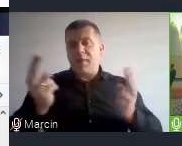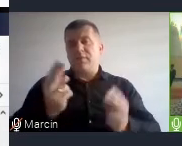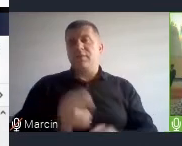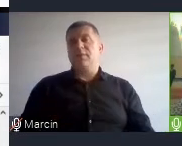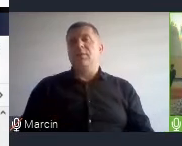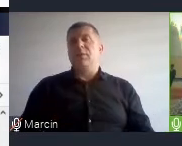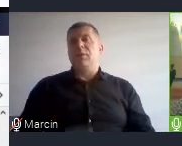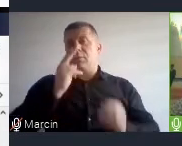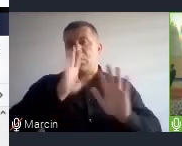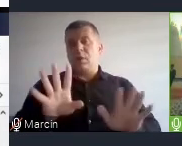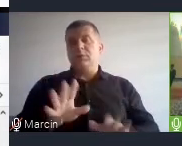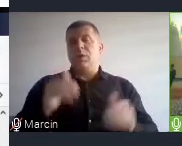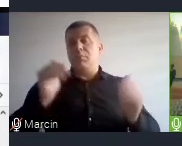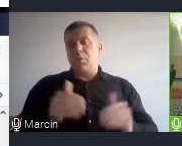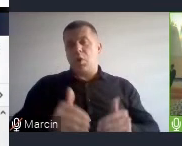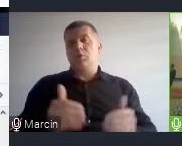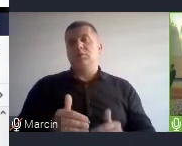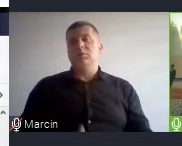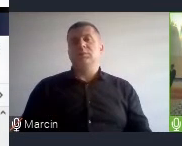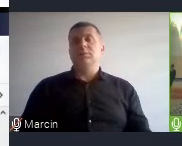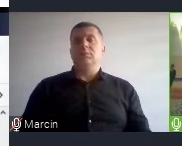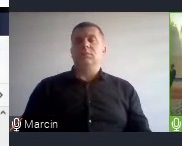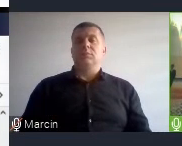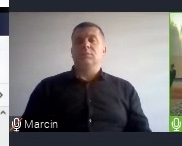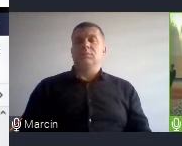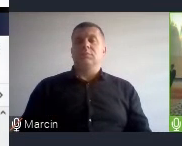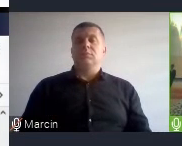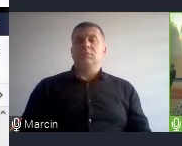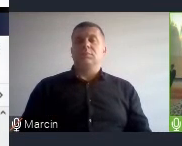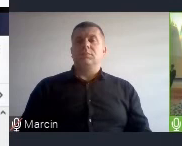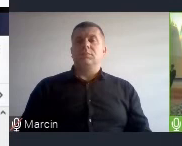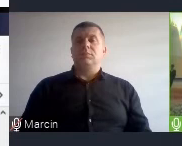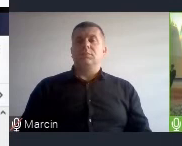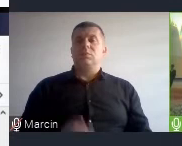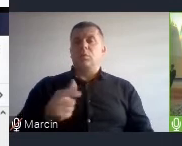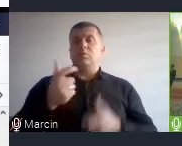nie były przedstawione, można w ten sposób to załatwić.